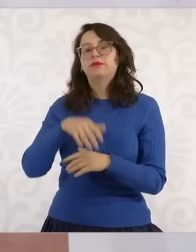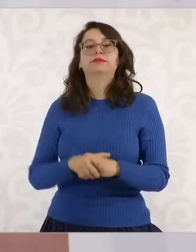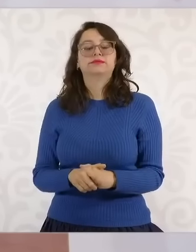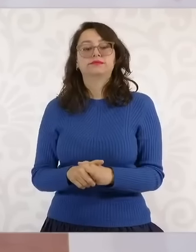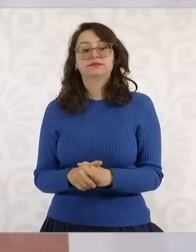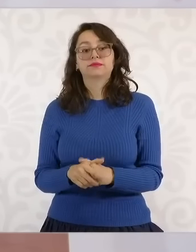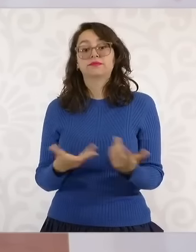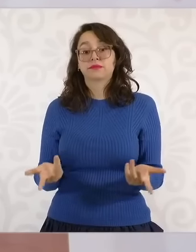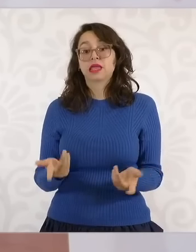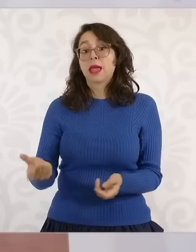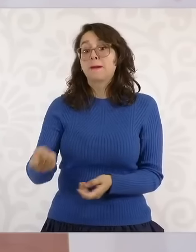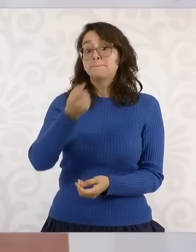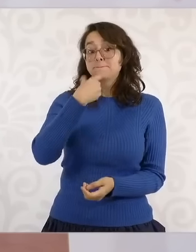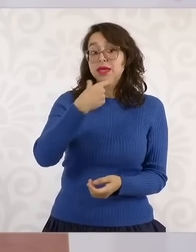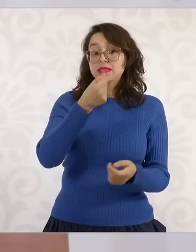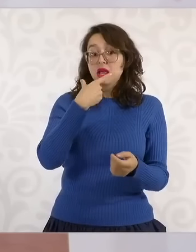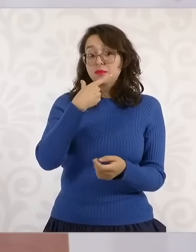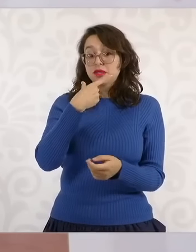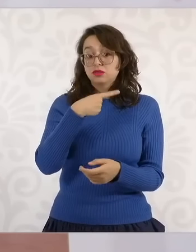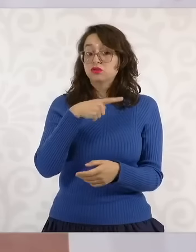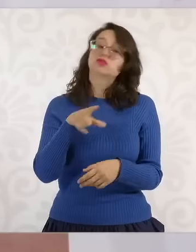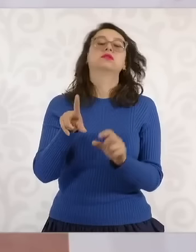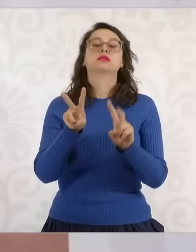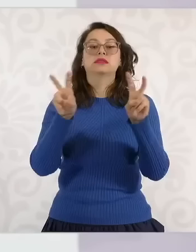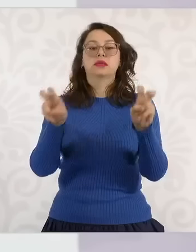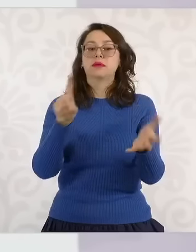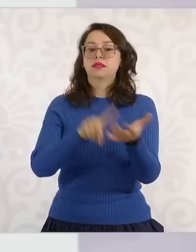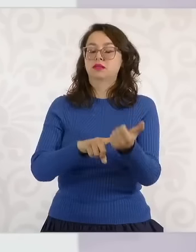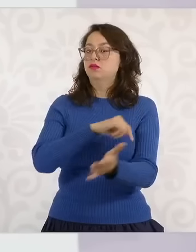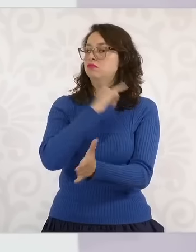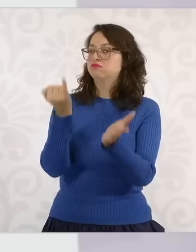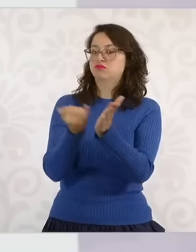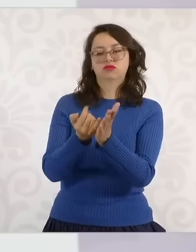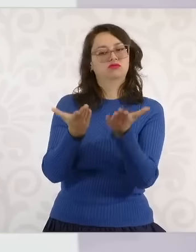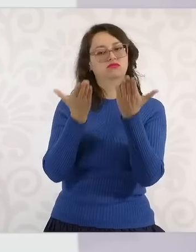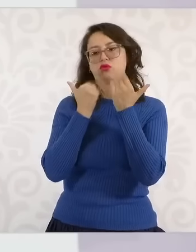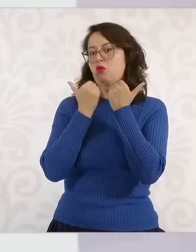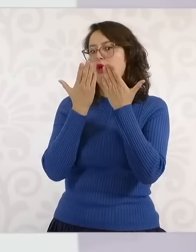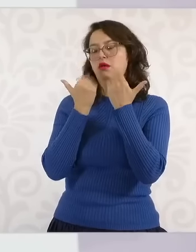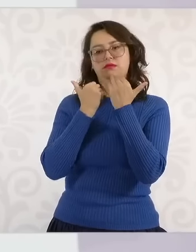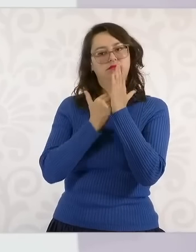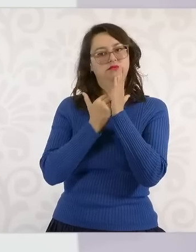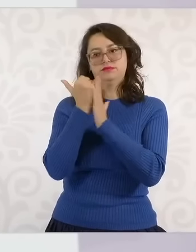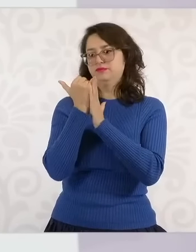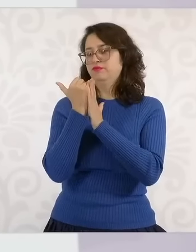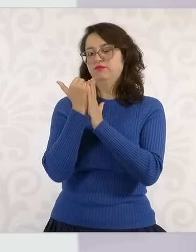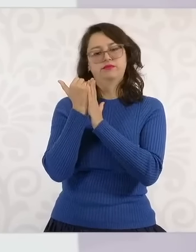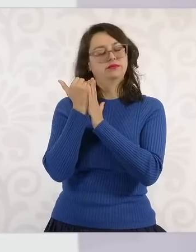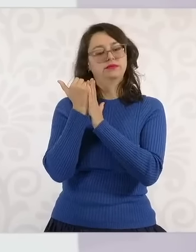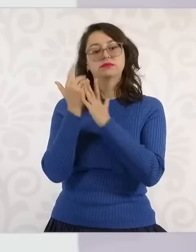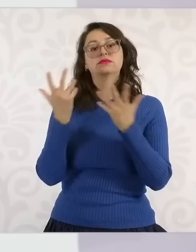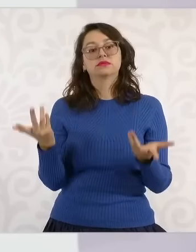medicamentos, ahí no hay impuestos. Eh, aunque nosotros sí queremos aumentar la producción de